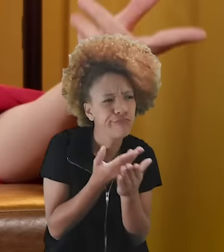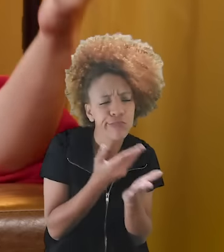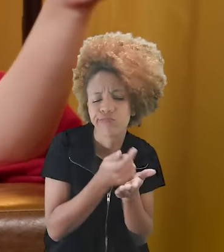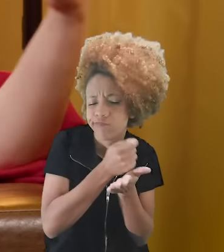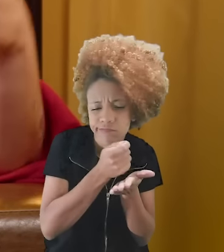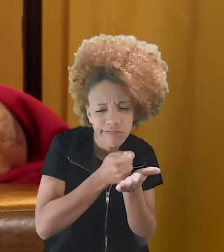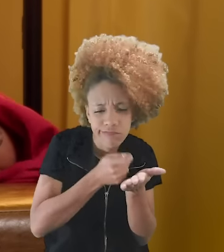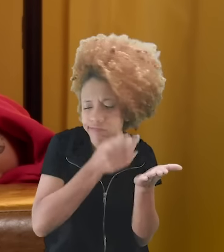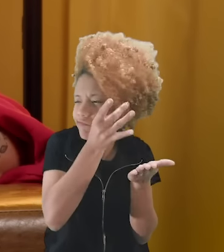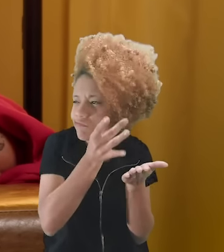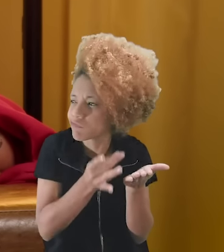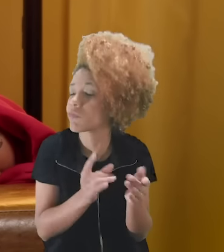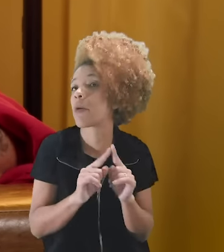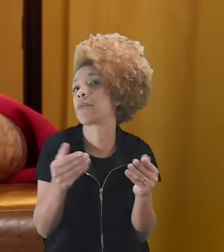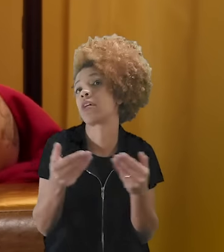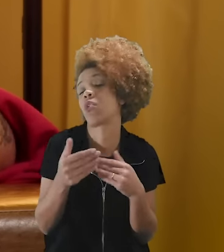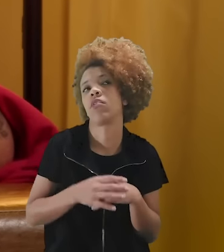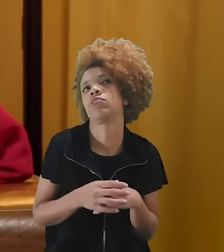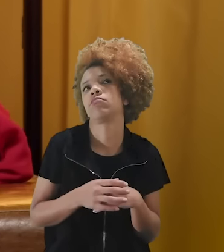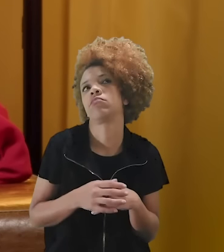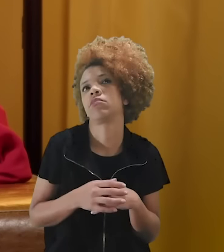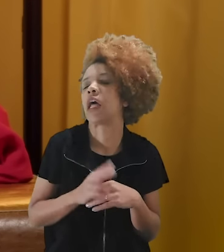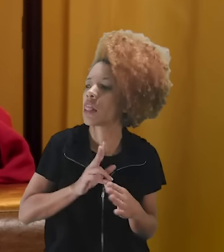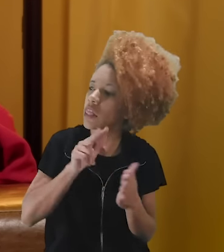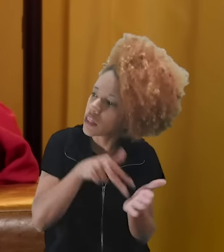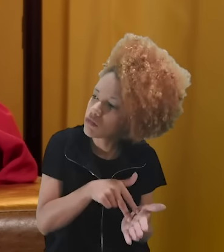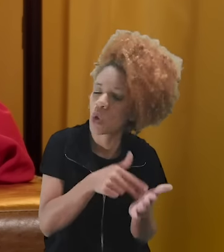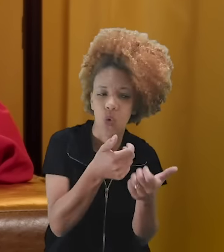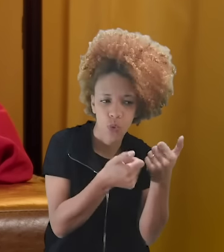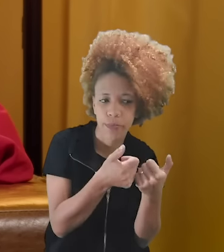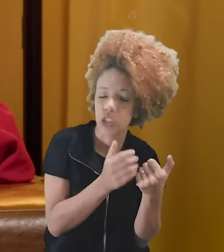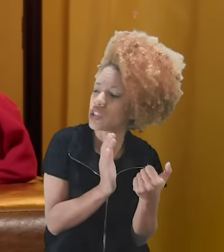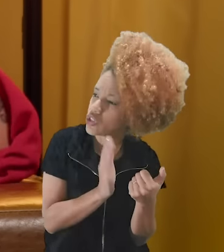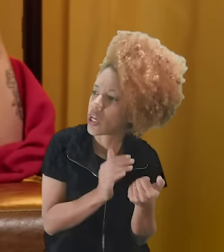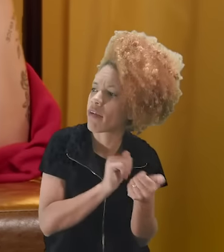estudo como eu já mencionei e agora que eu tô um pouco mais consolidada nos nos games que eu já tô